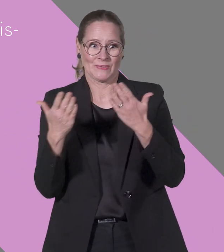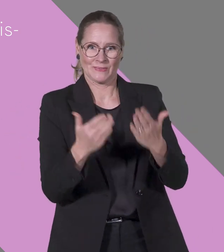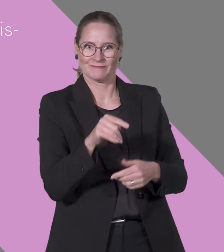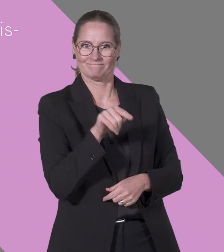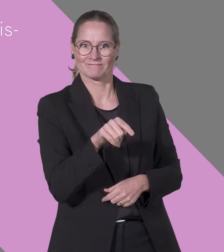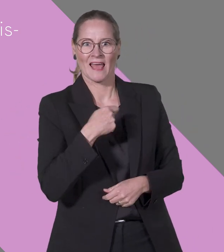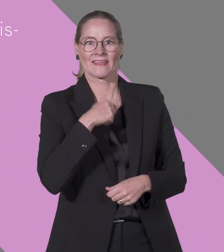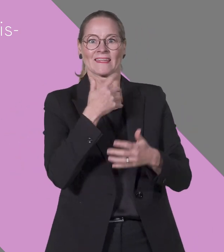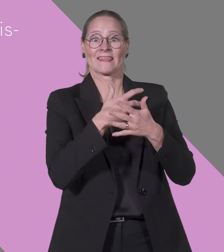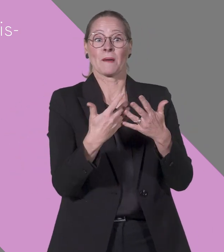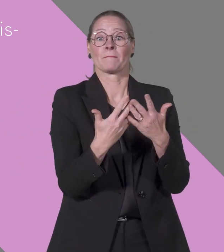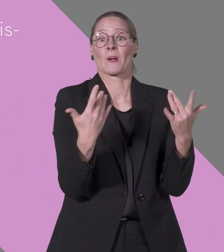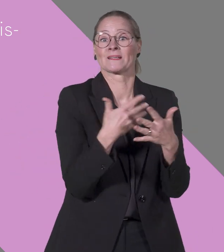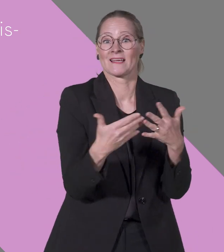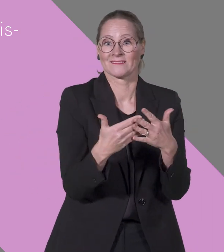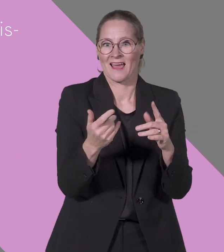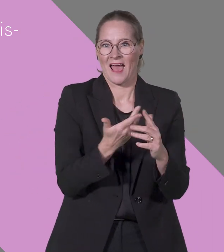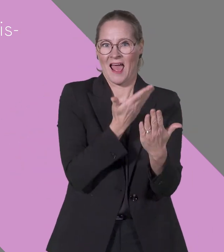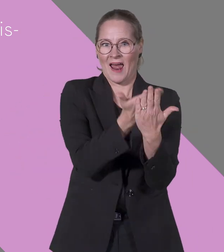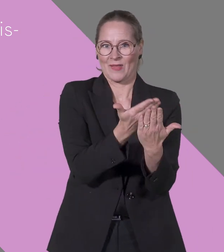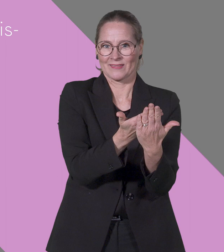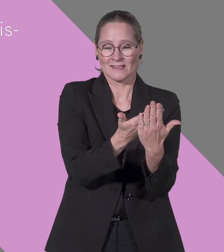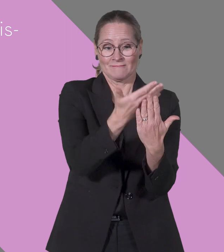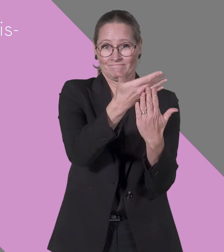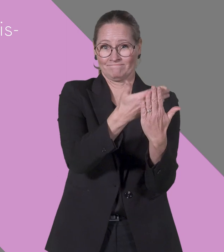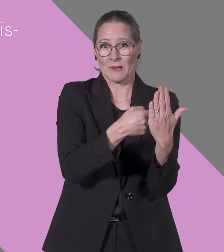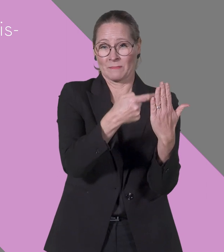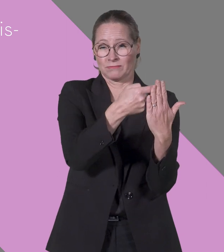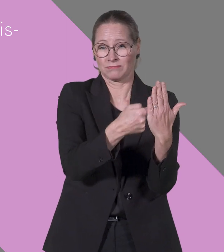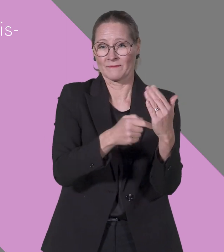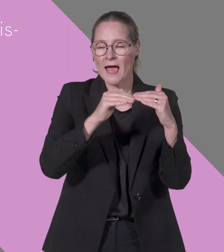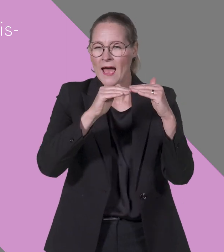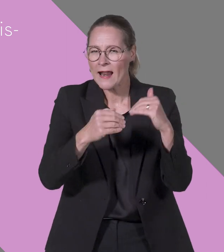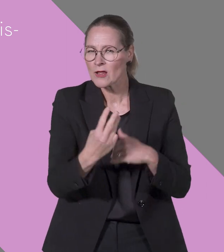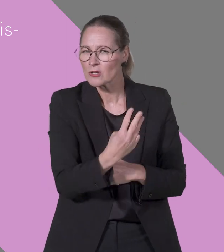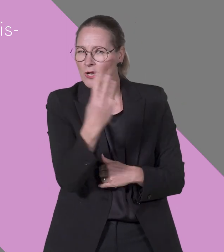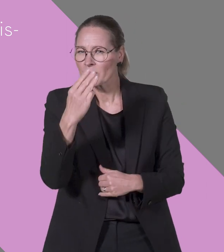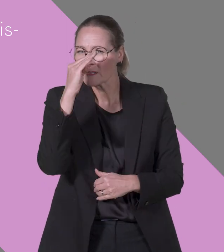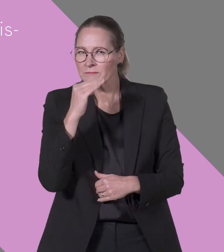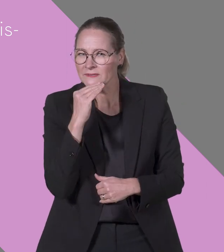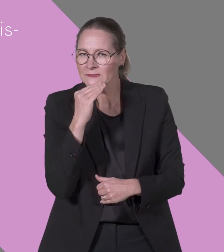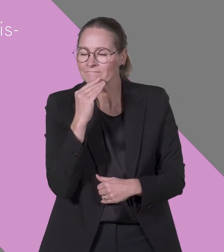Tällä hetkellä Äidinkielenä monikielisyys -aloitetta on kannattanut - hieman alle 3000 ihmistä.